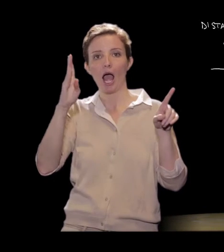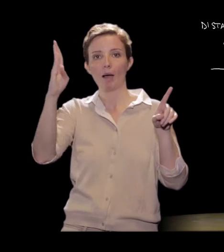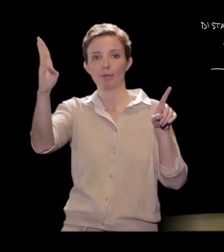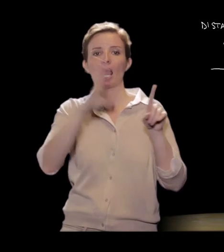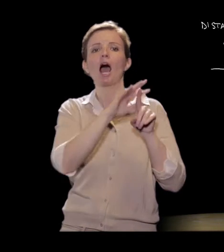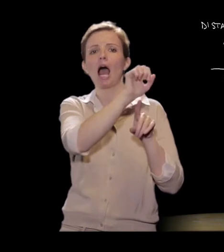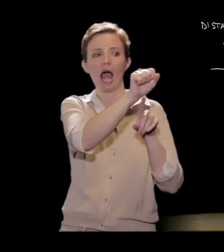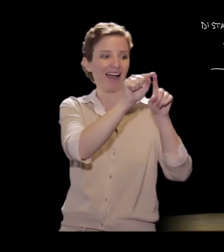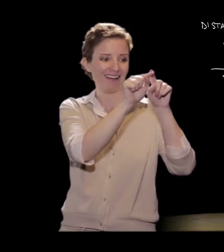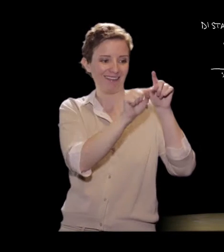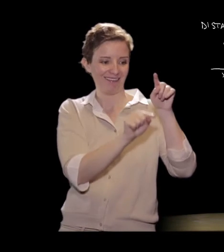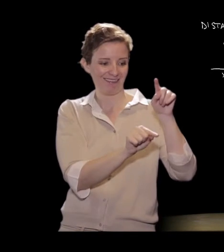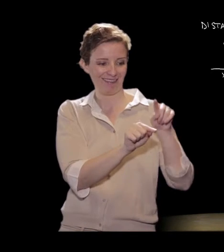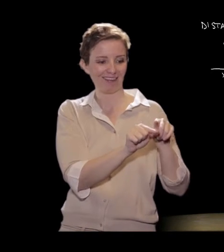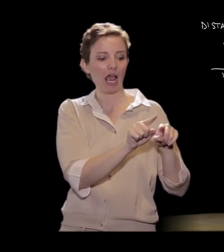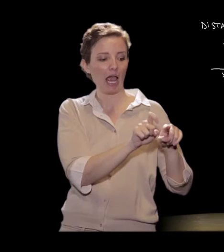A è caratterizzato dall'ascissa x(A).